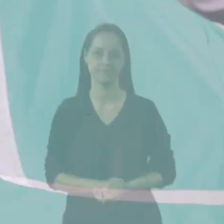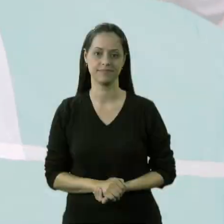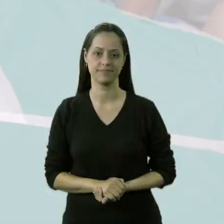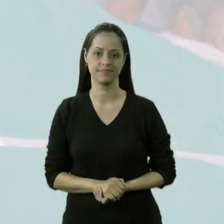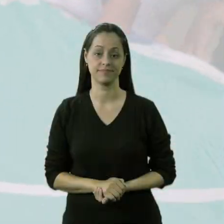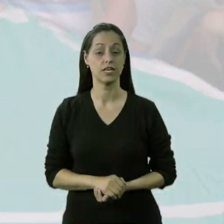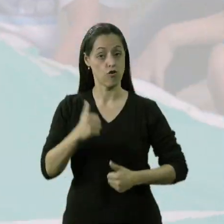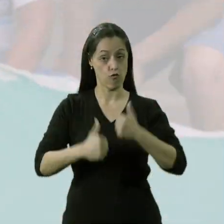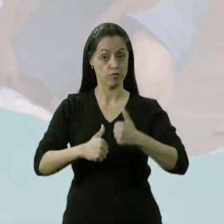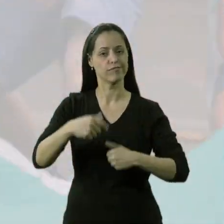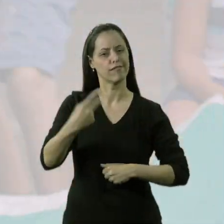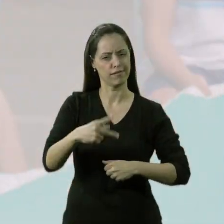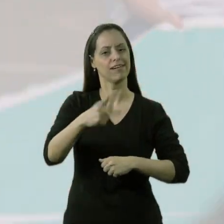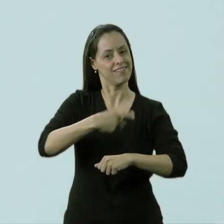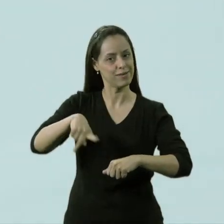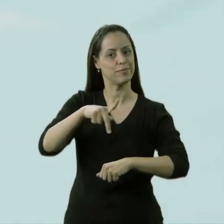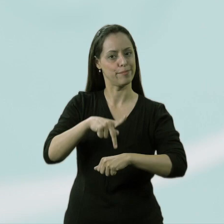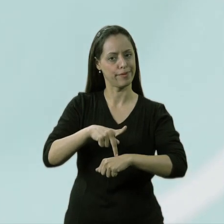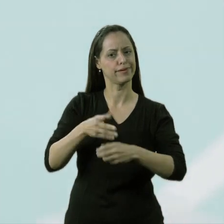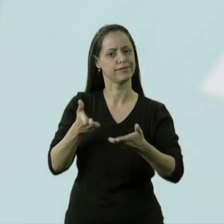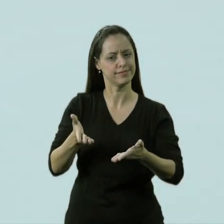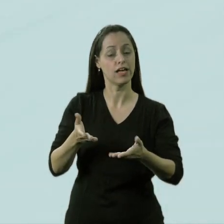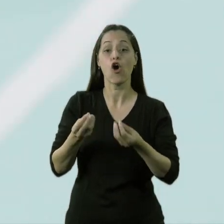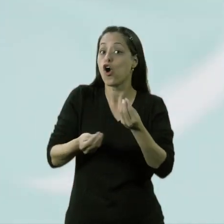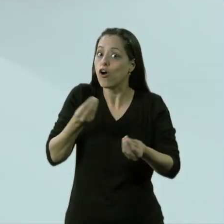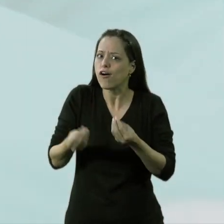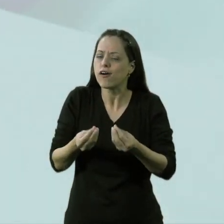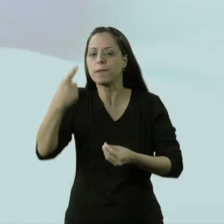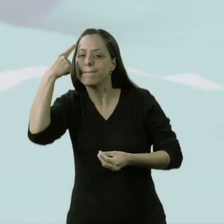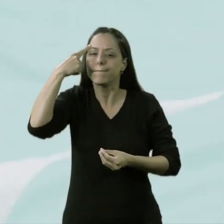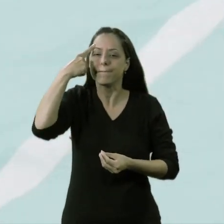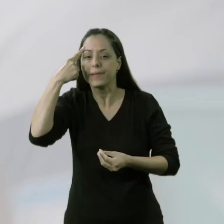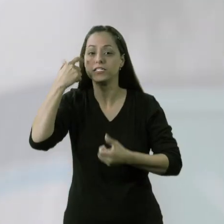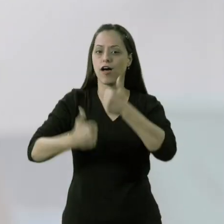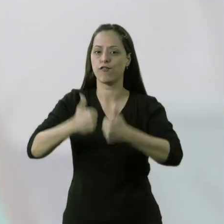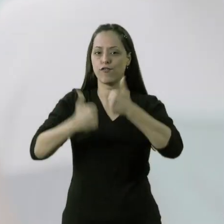País do futebol. Como nós vamos criar um futebol que não seja o futebol tradicional?